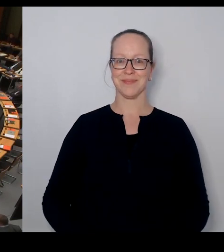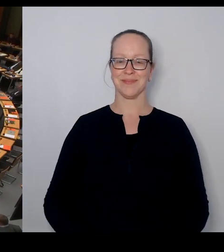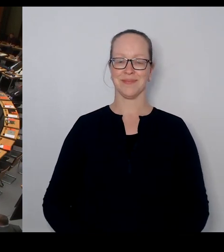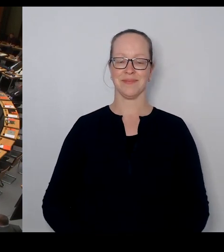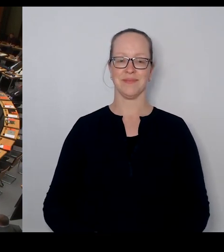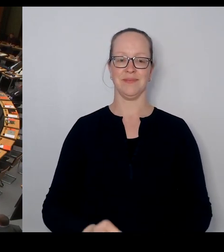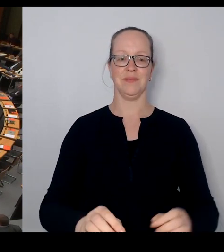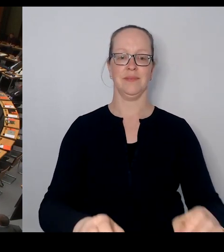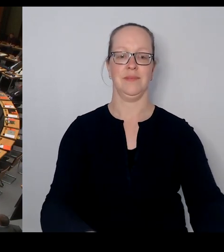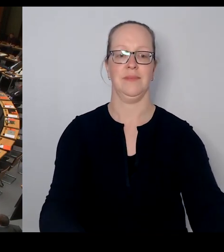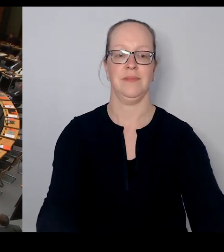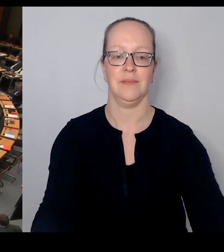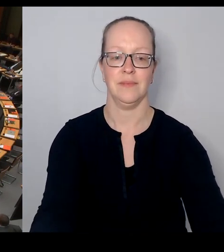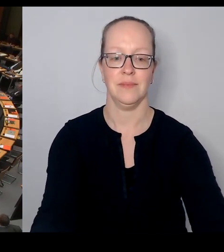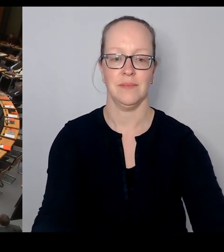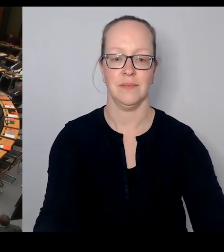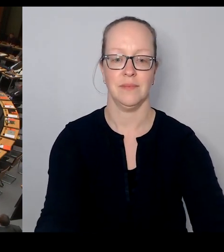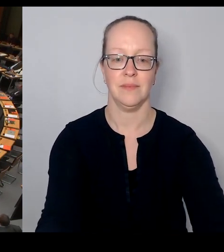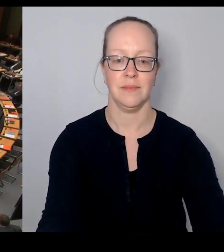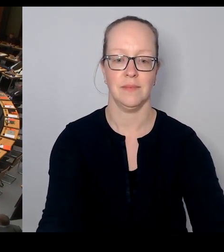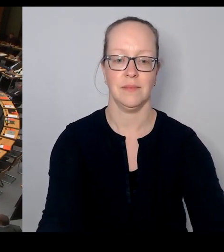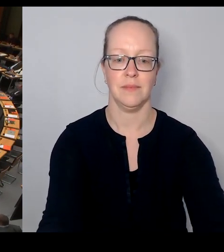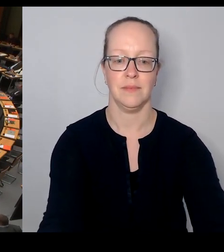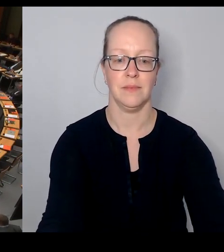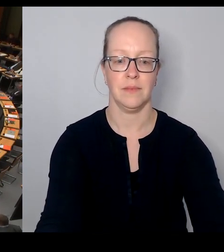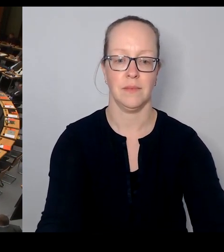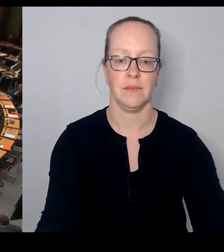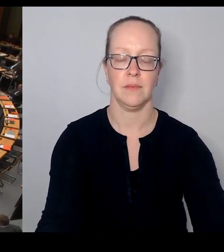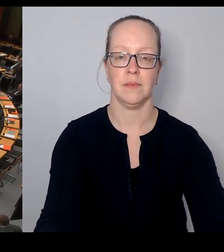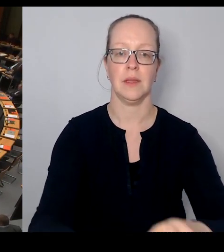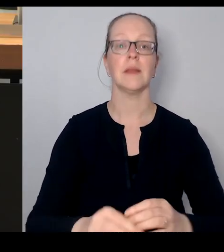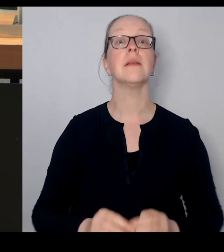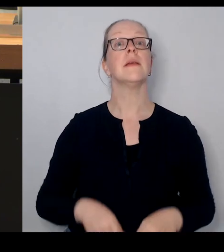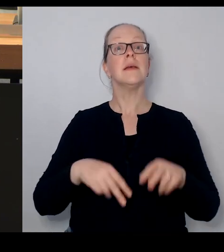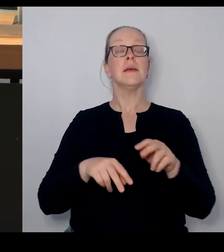Sehr geehrter Herr Präsident! Sehr geehrte Damen und Herren! Hier im Saal und zu Hause an den Endgeräten.